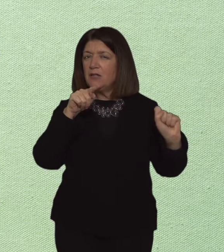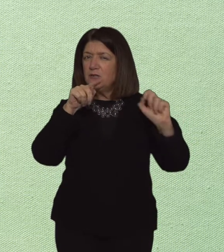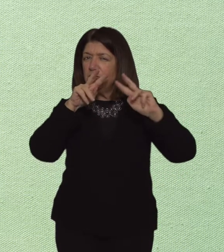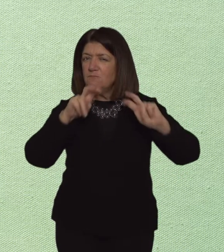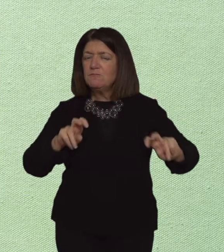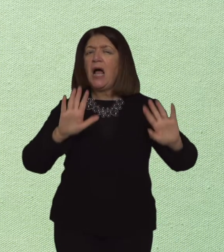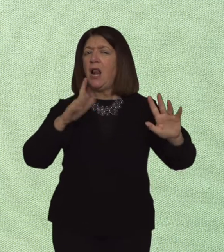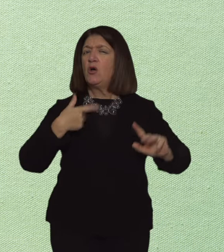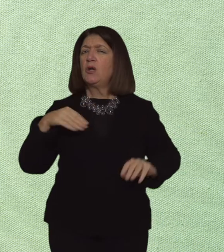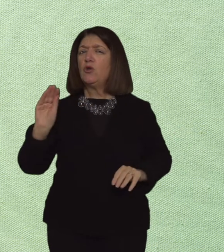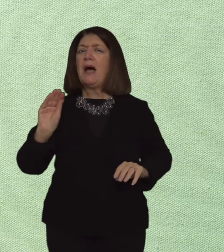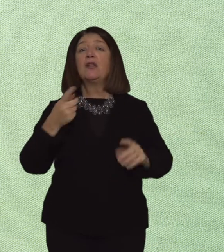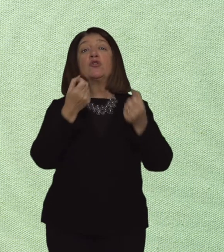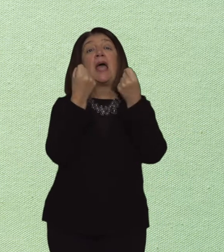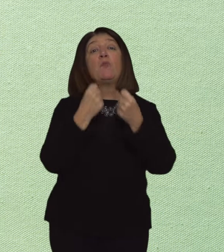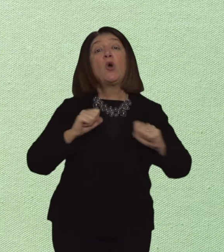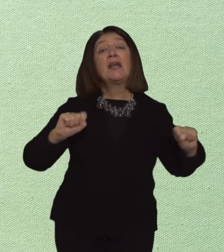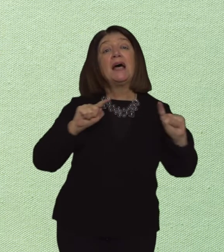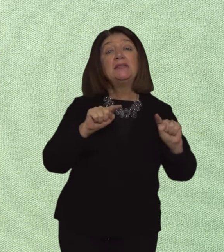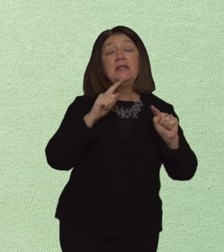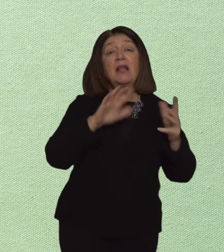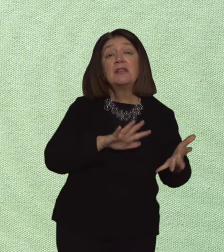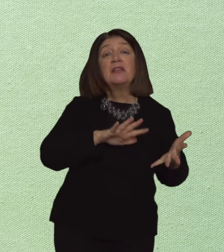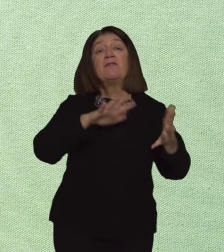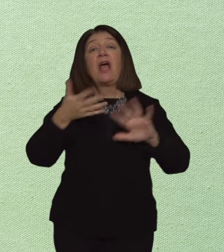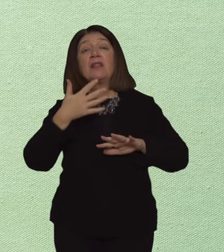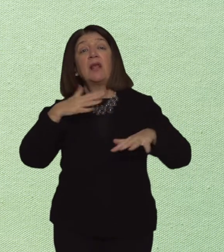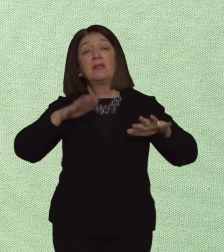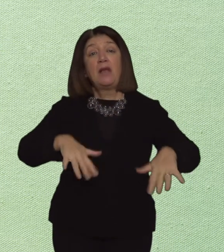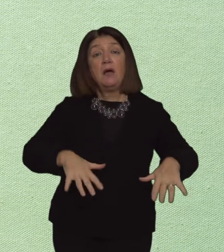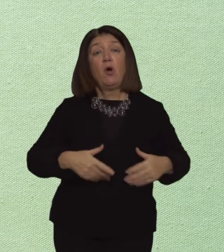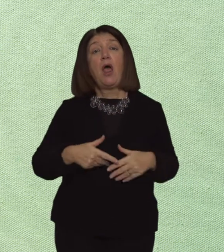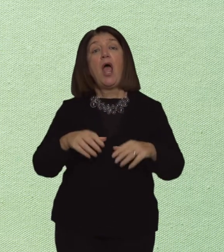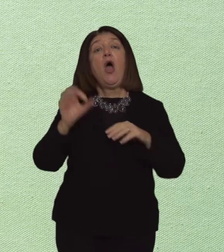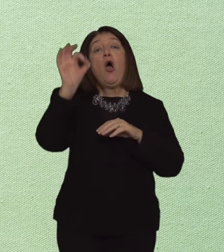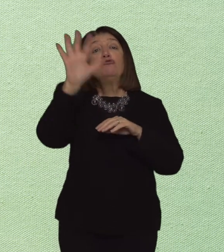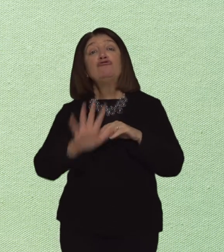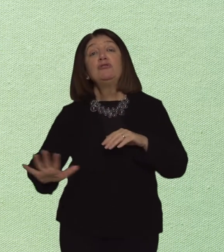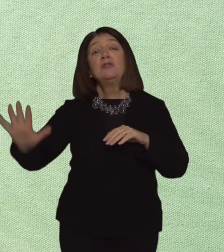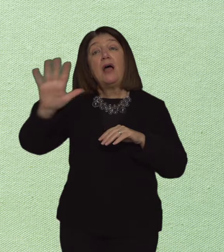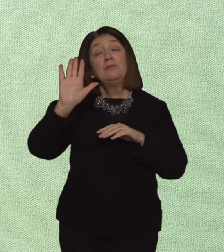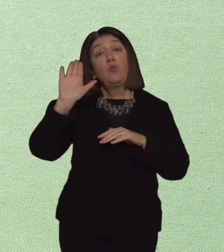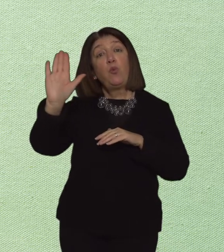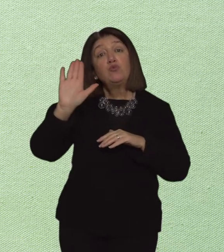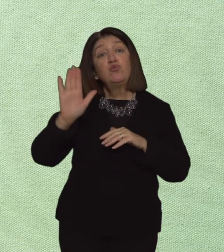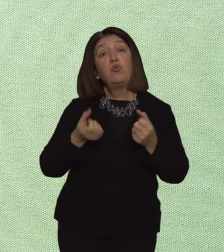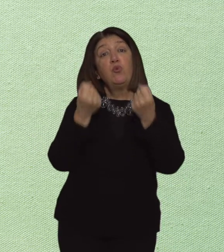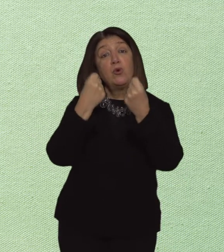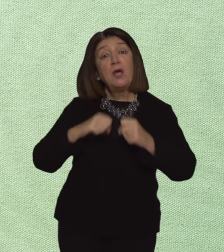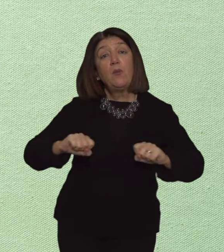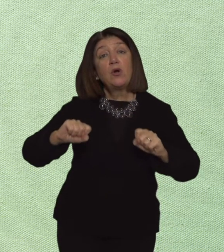debole, dov'è che i valori occidentali e i valori democratici diventano deboli contro dei sistemi ad